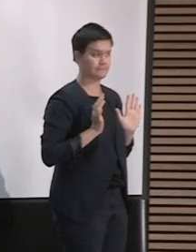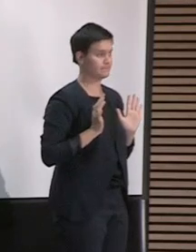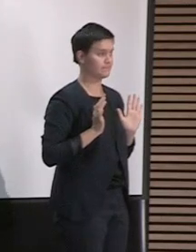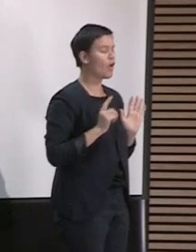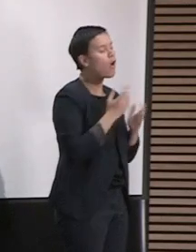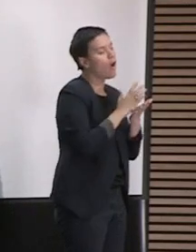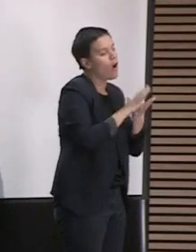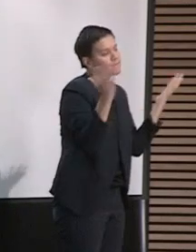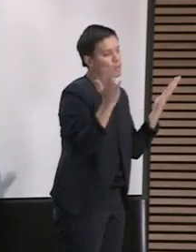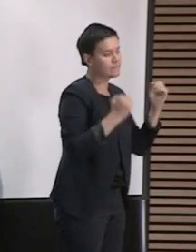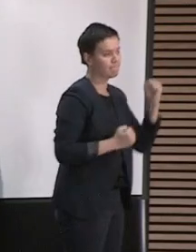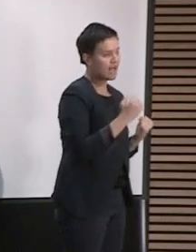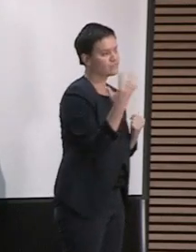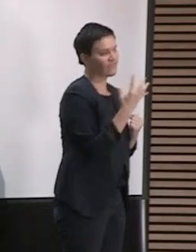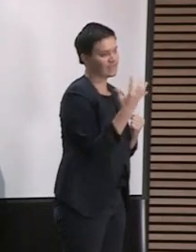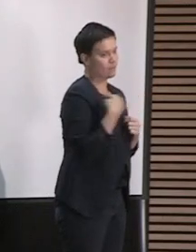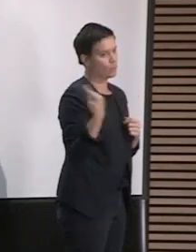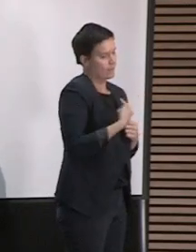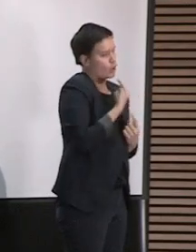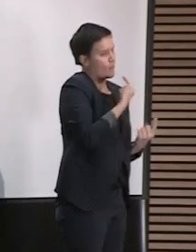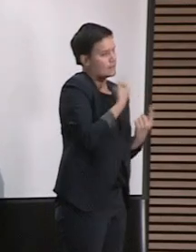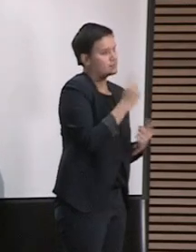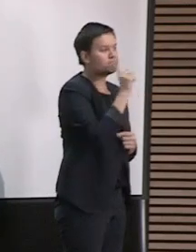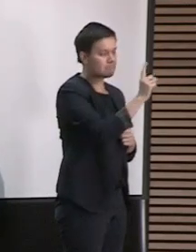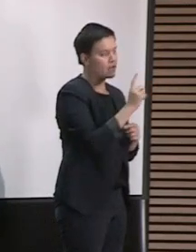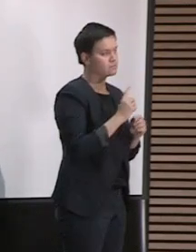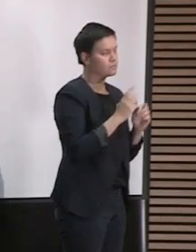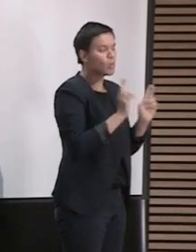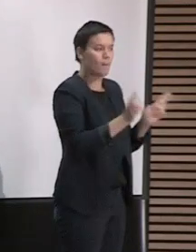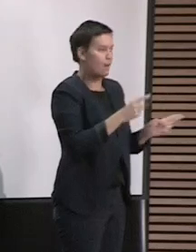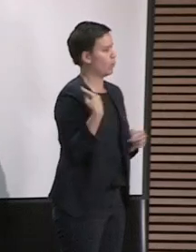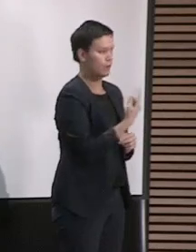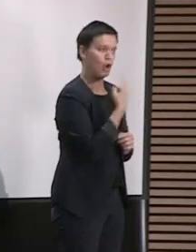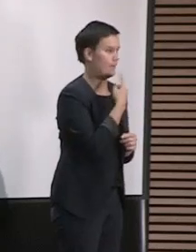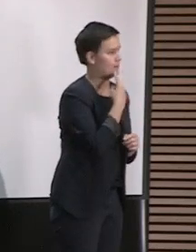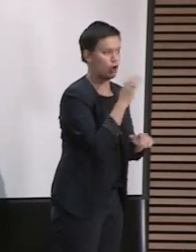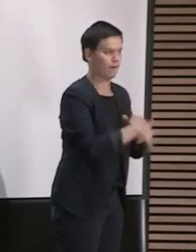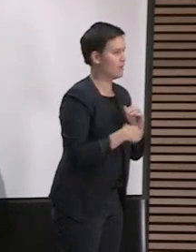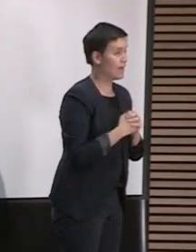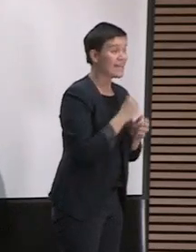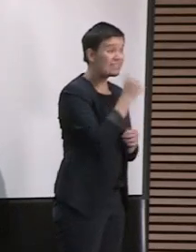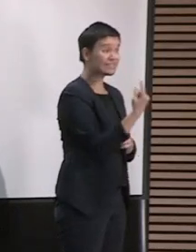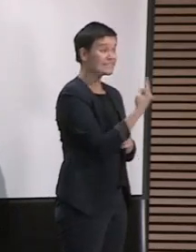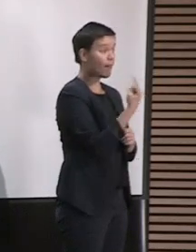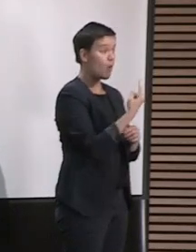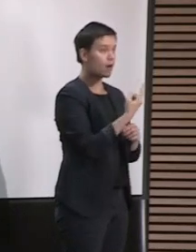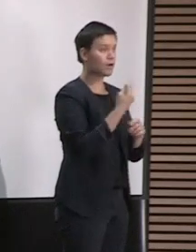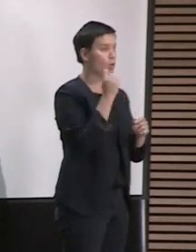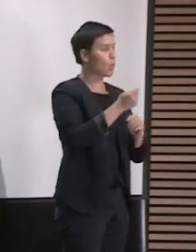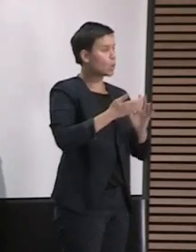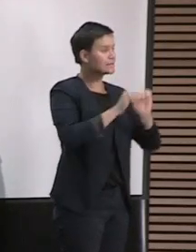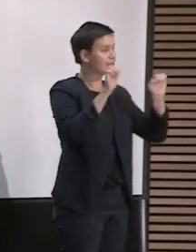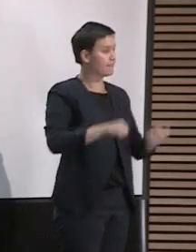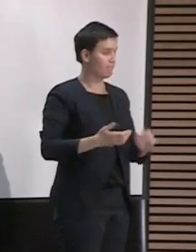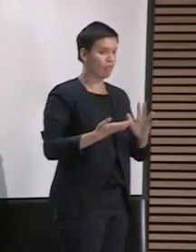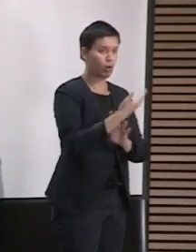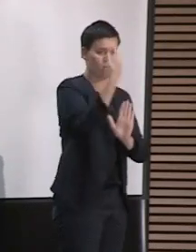whakatau kei runga i n